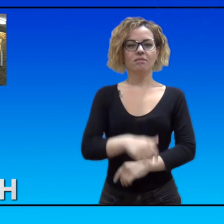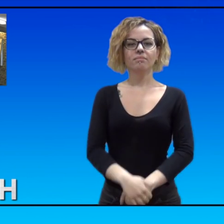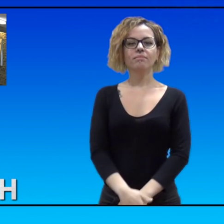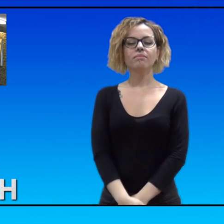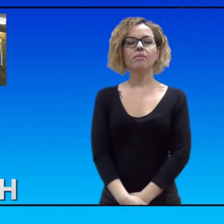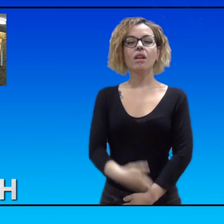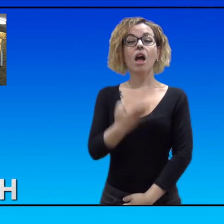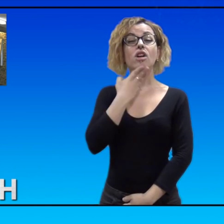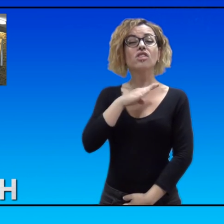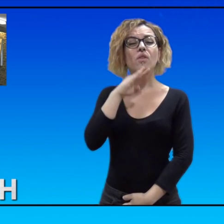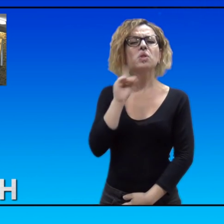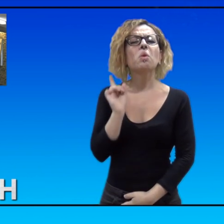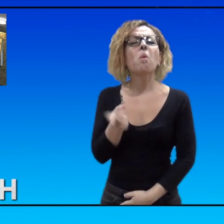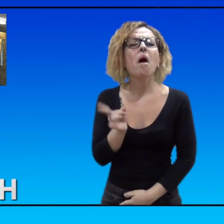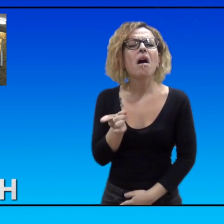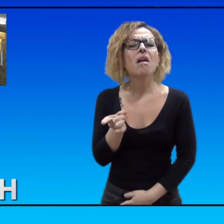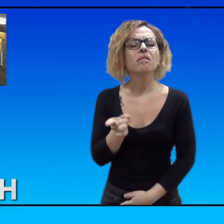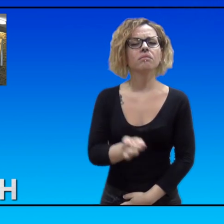Cosa prevedono le agevolazioni?